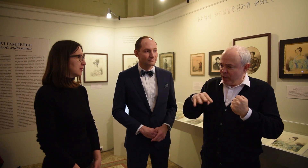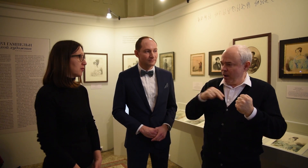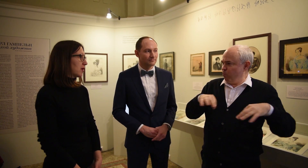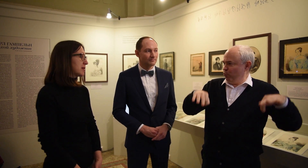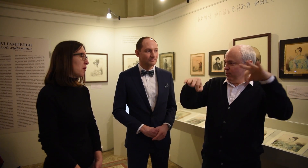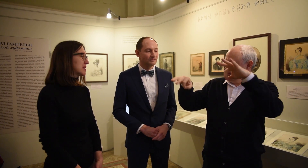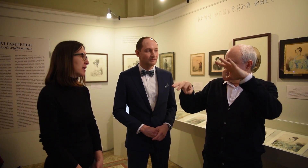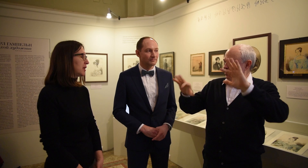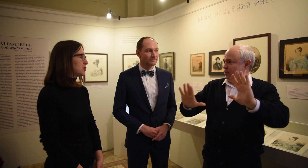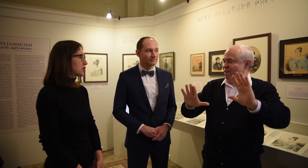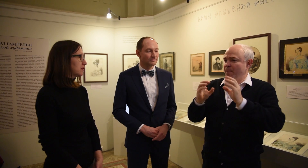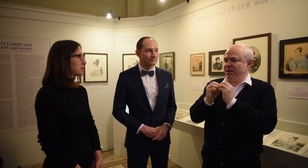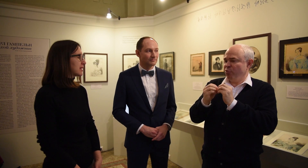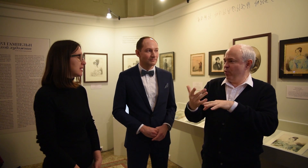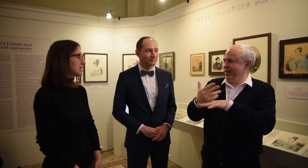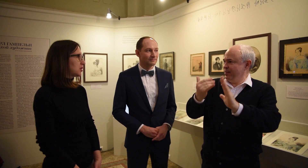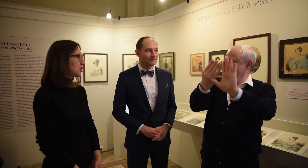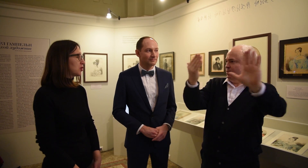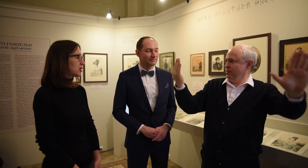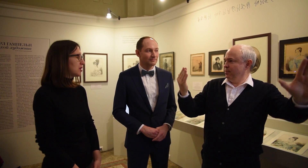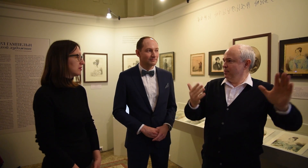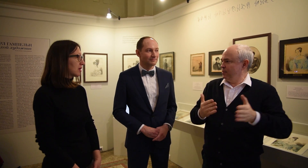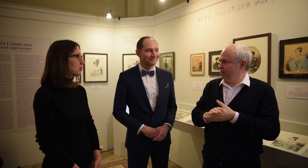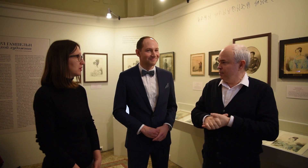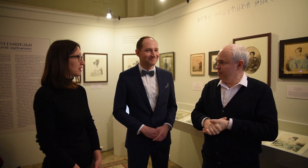в постоянной экспозиции 3-4 работы Гампельна?